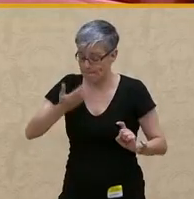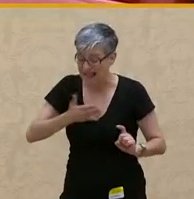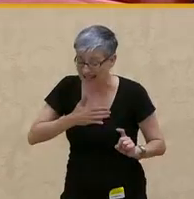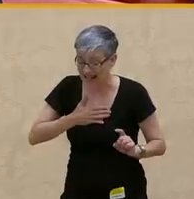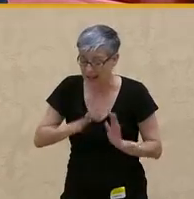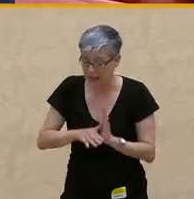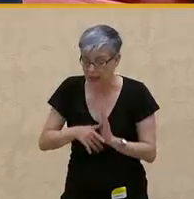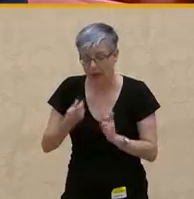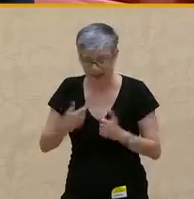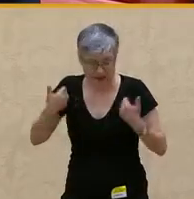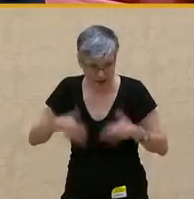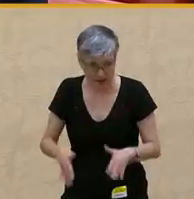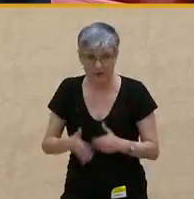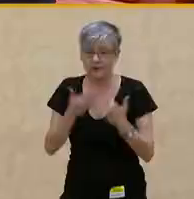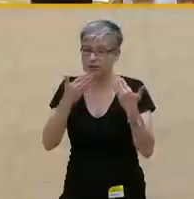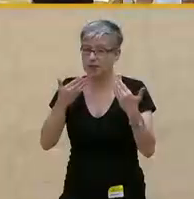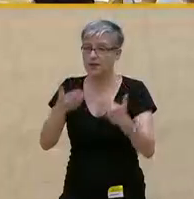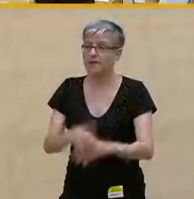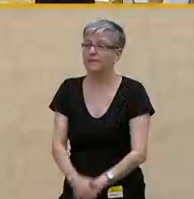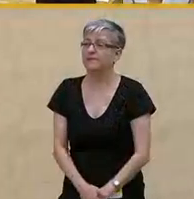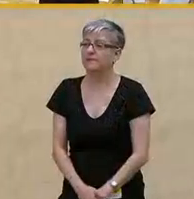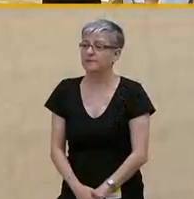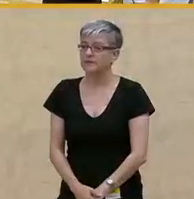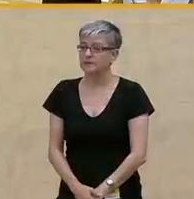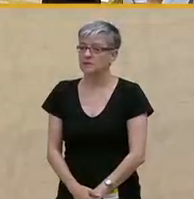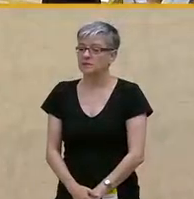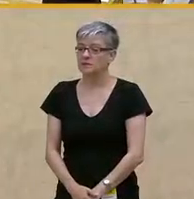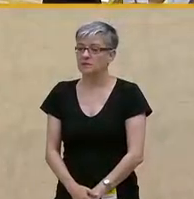Muchas gracias. (Aplausos)